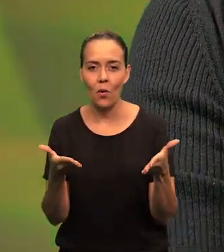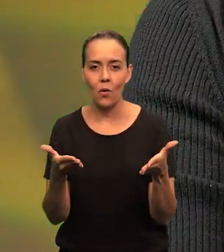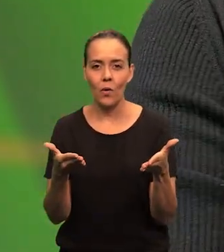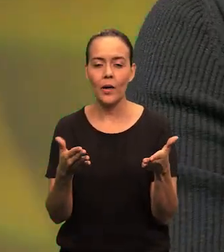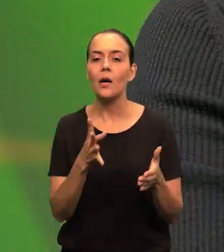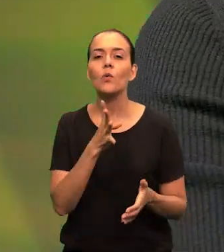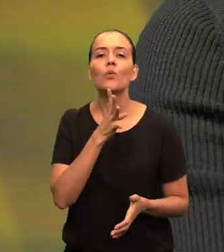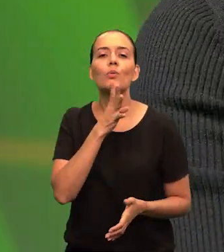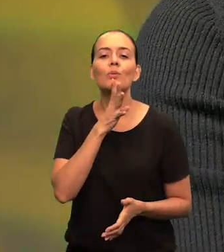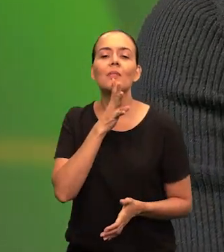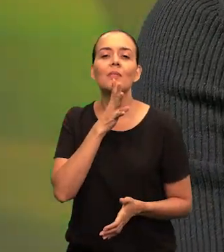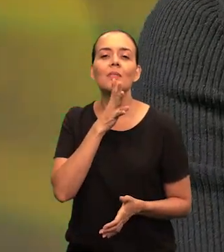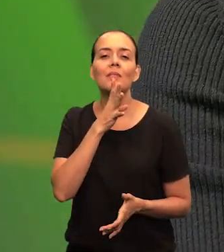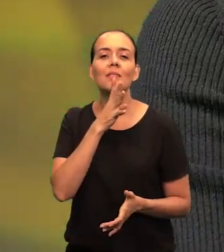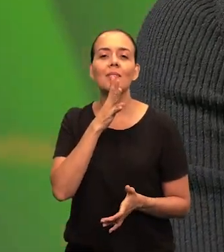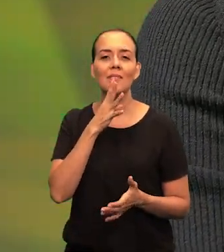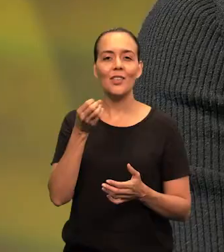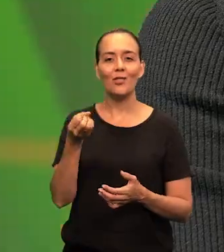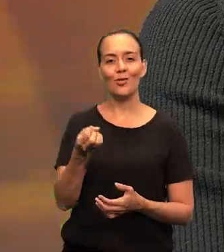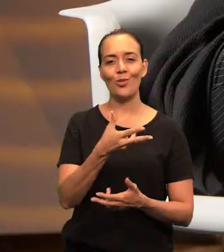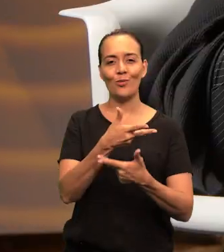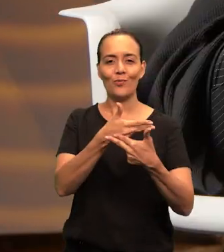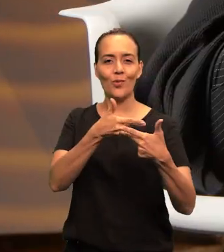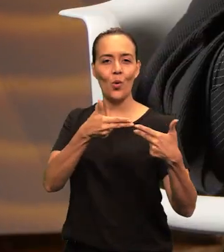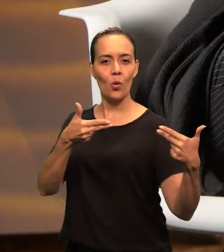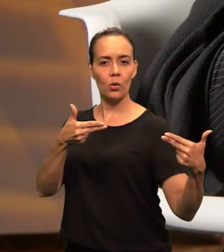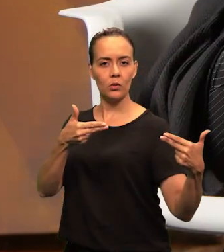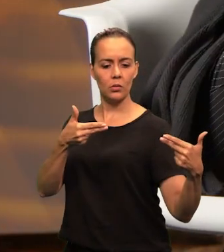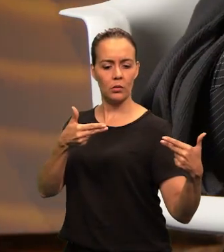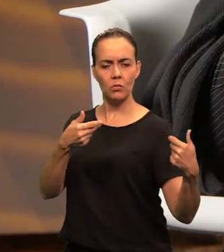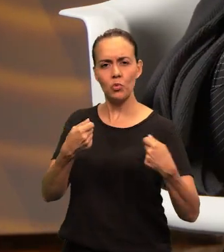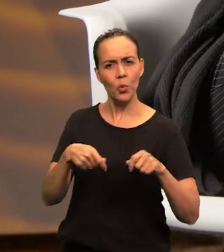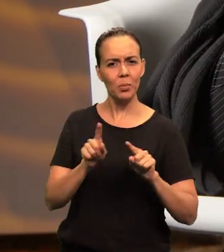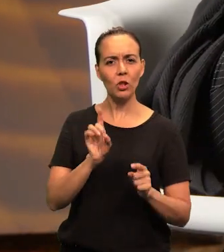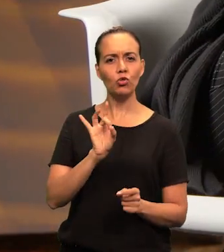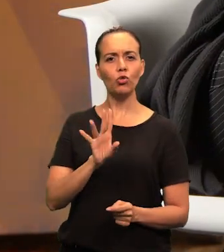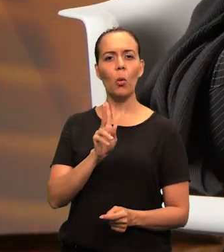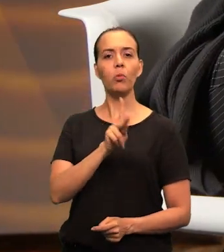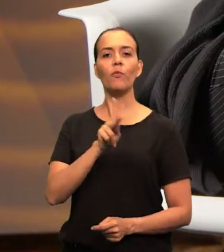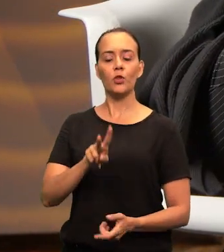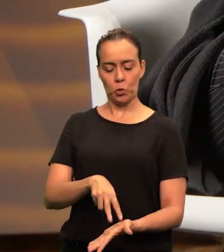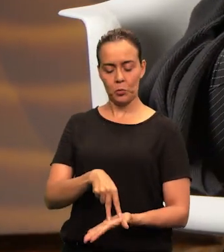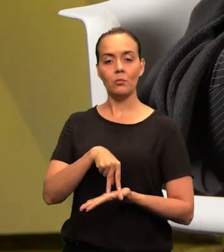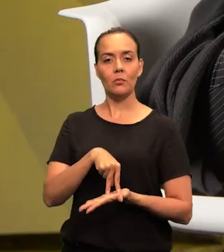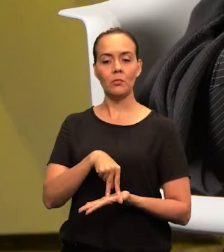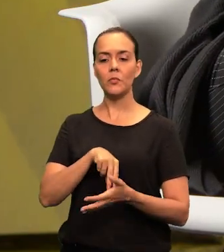Então conhecer não exige mais a presença de um professor em sala de aula,